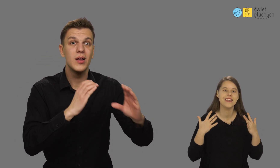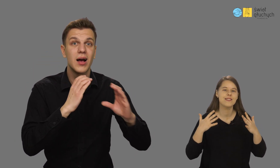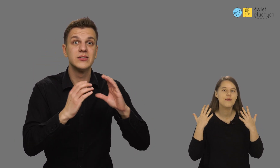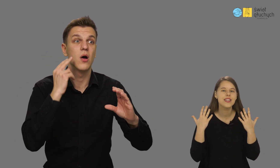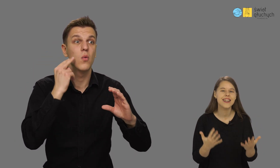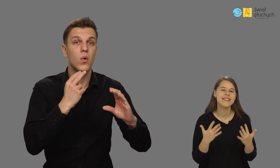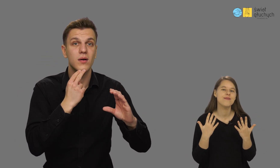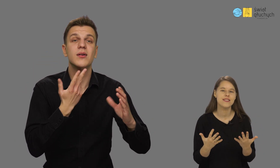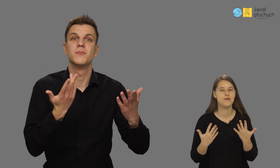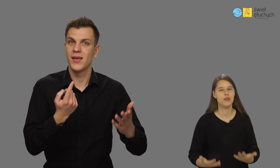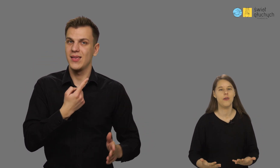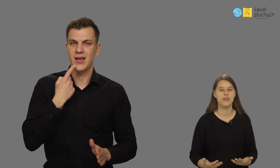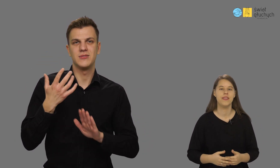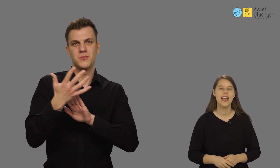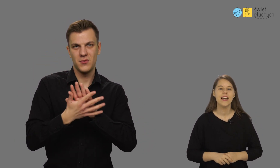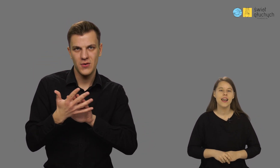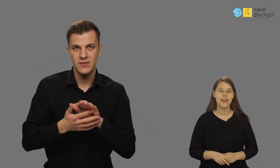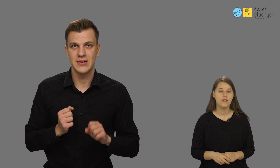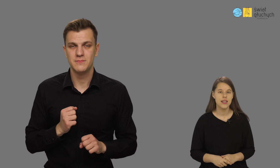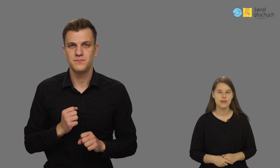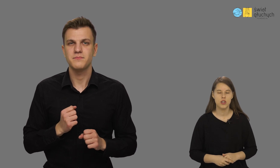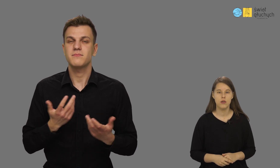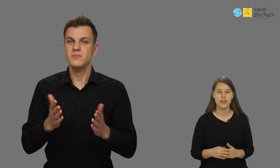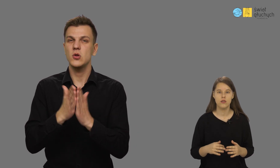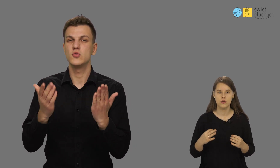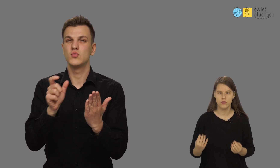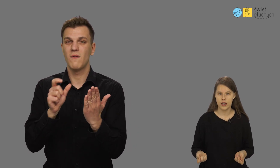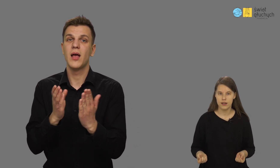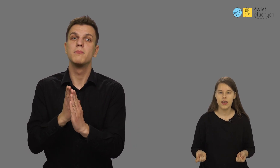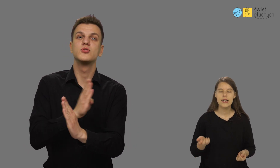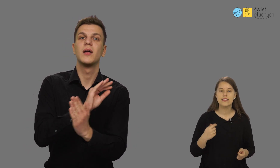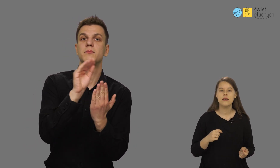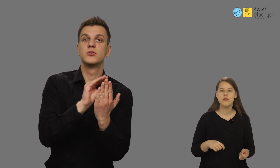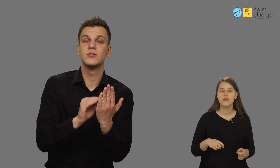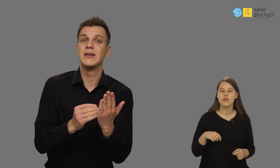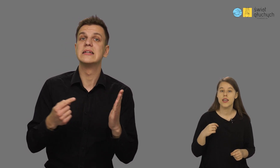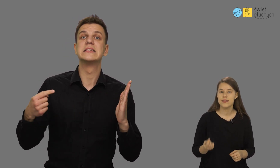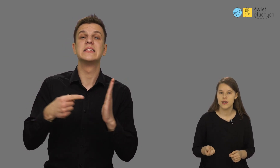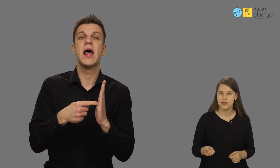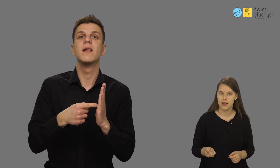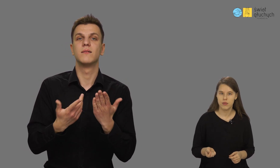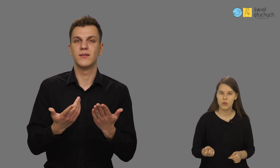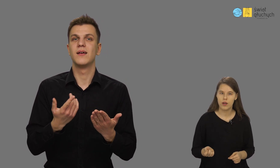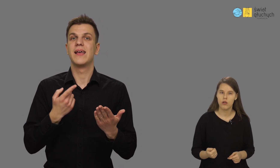jest komunikacja w języku migowym. Jak wynika z przedmowy tegoż Słownika – celem była unifikacja języka migowego,